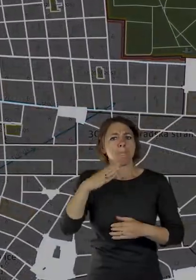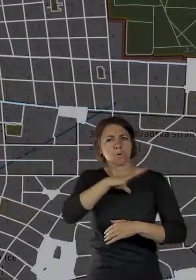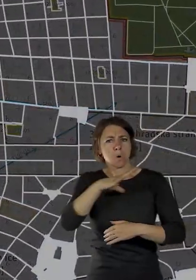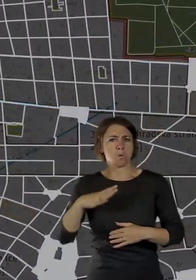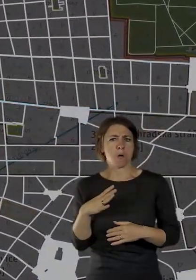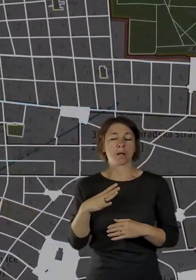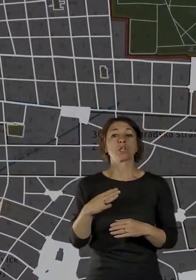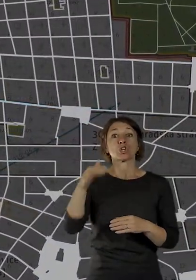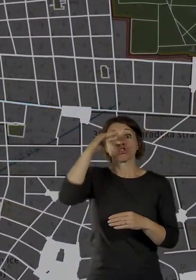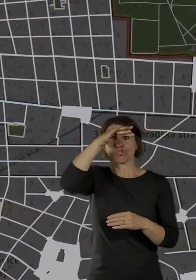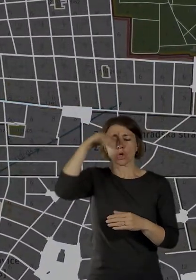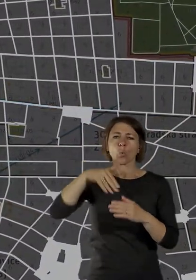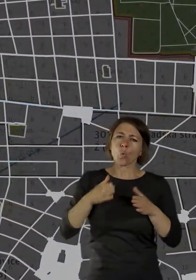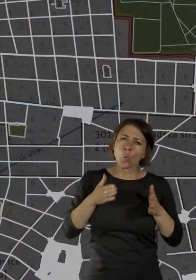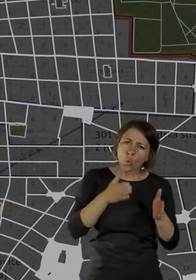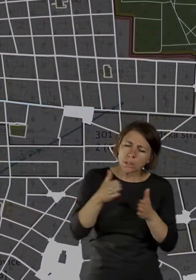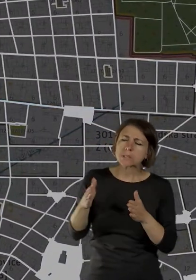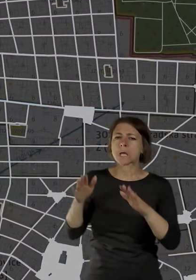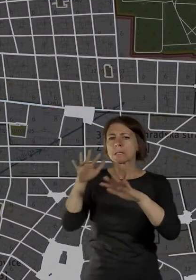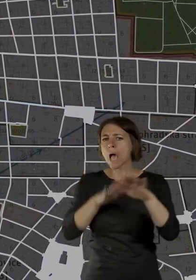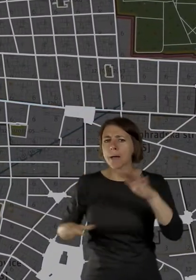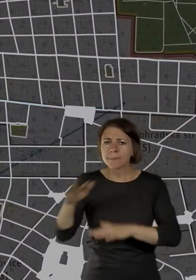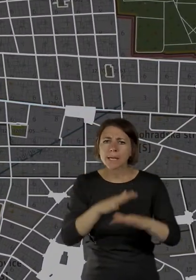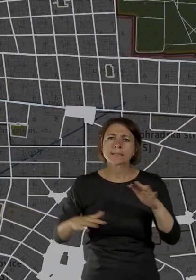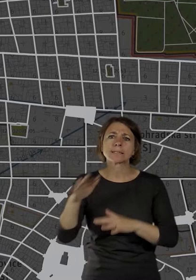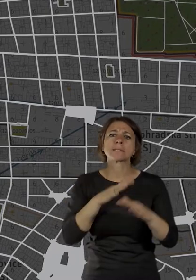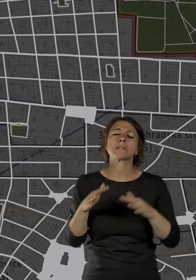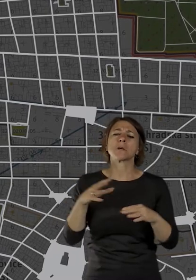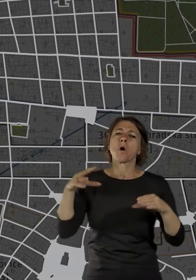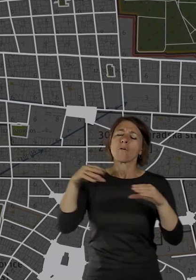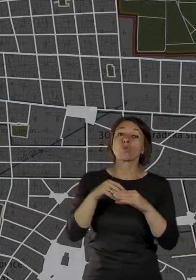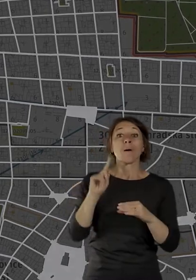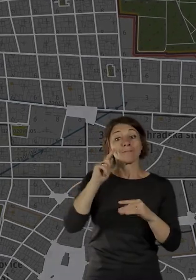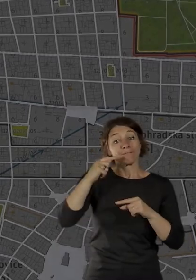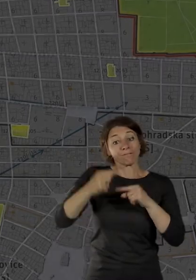a náměstí, tedy uliční prostranství, která vymezují stavební a nestavební bloky.